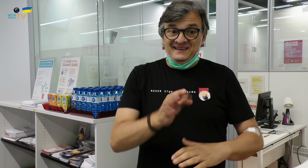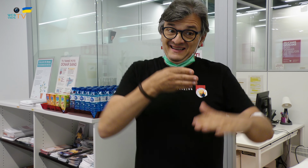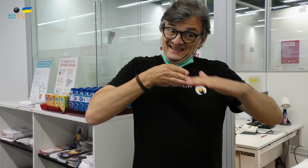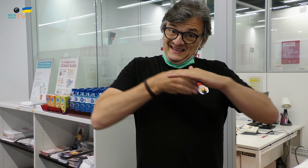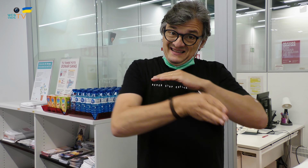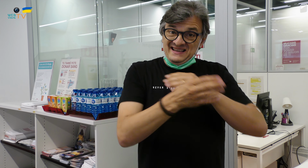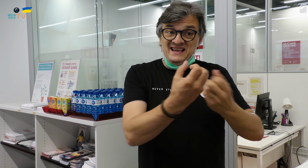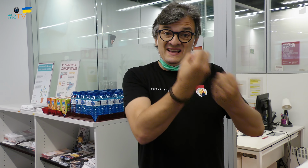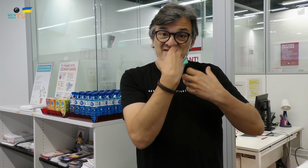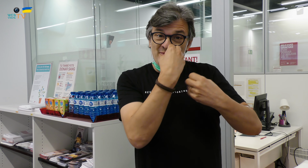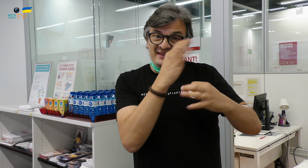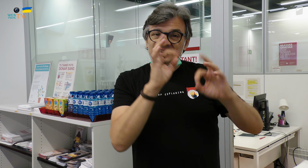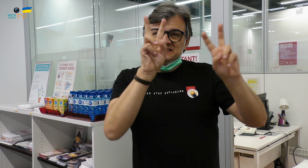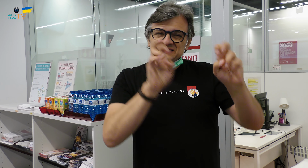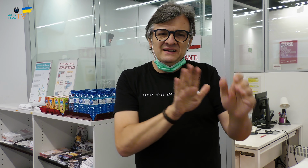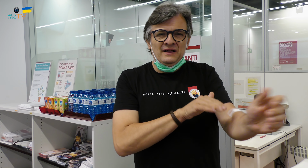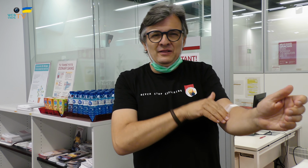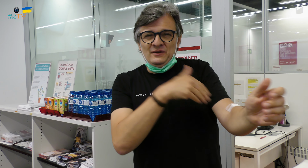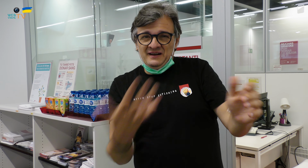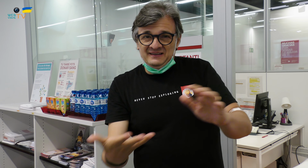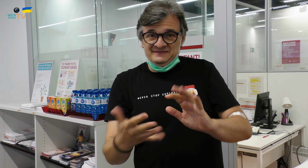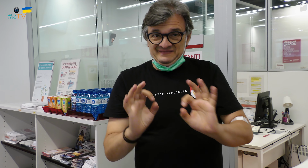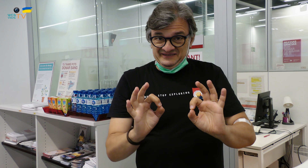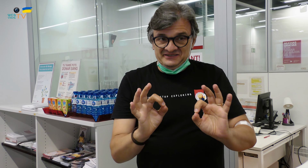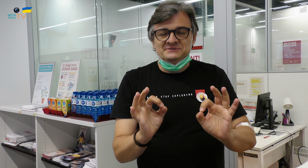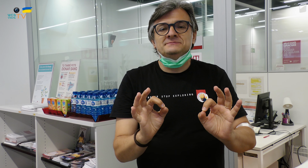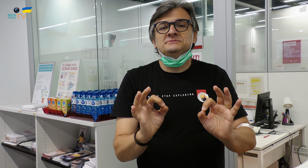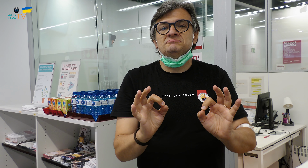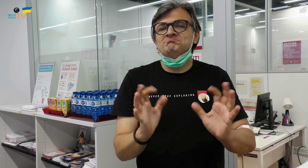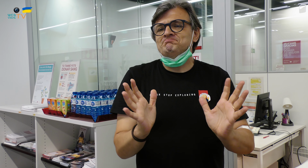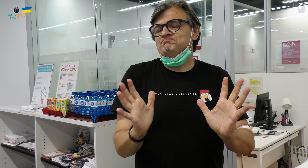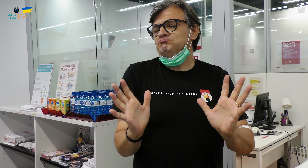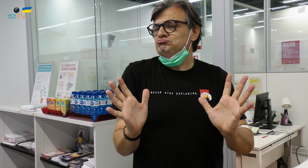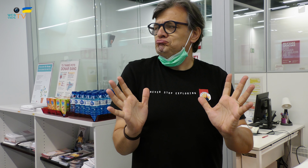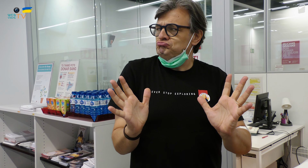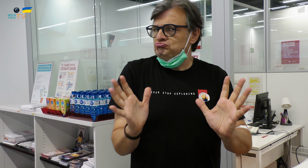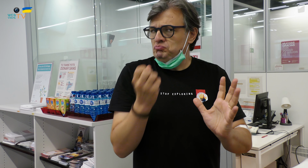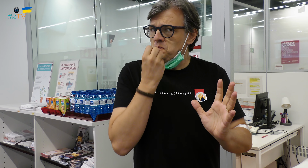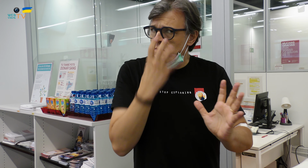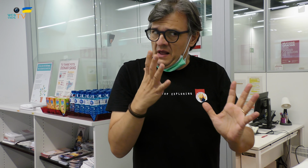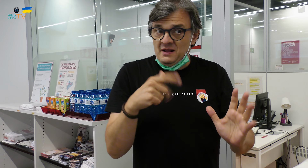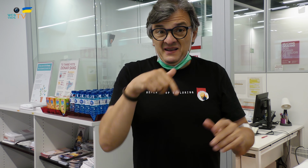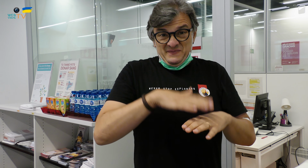Quan he entrat m’han donat informació sobre el procés de donació, ha estat molt bé.